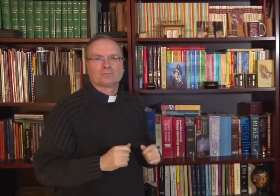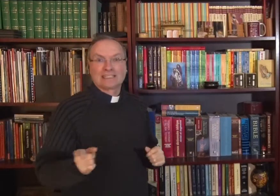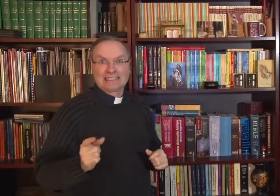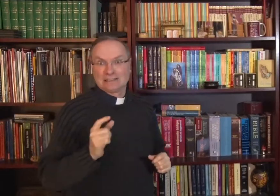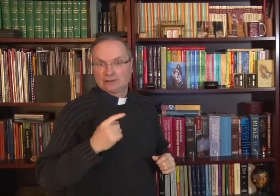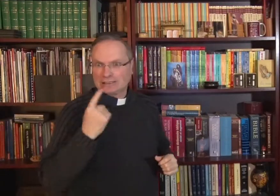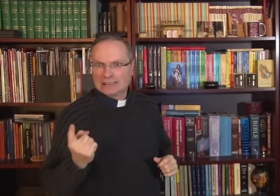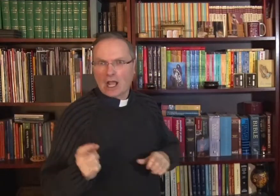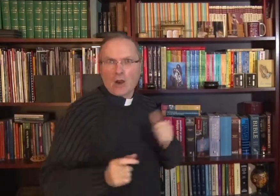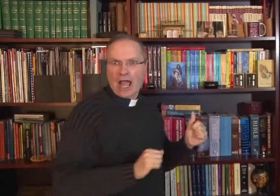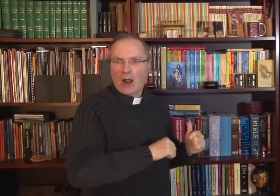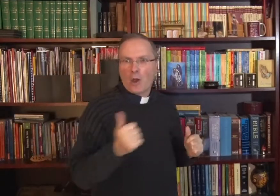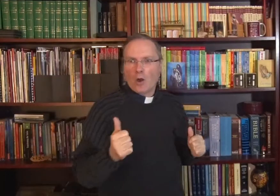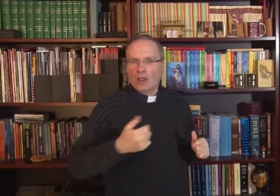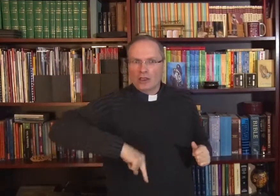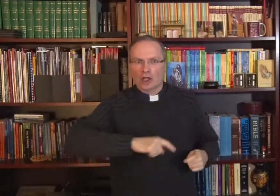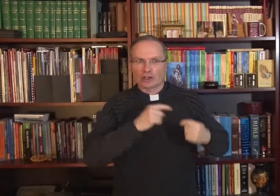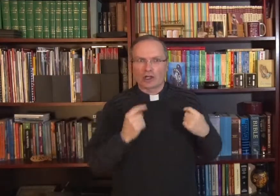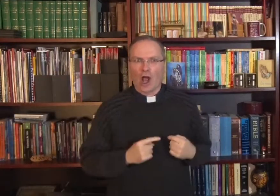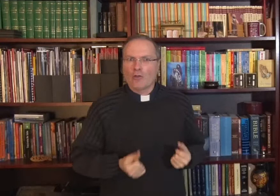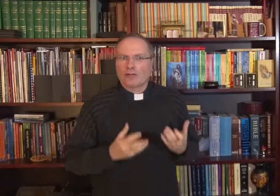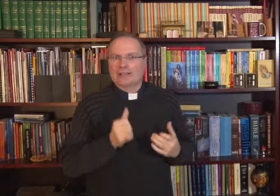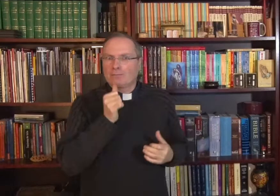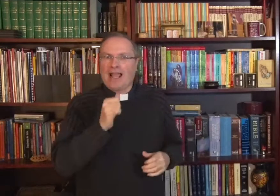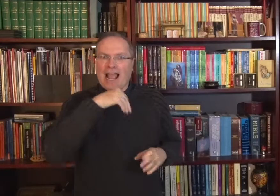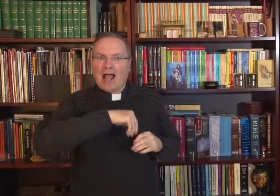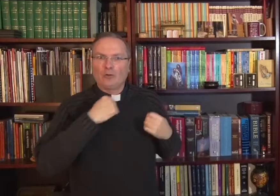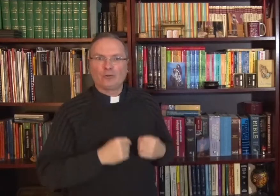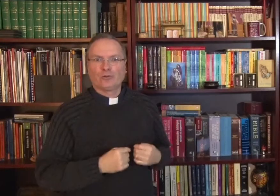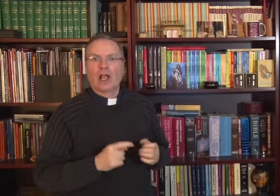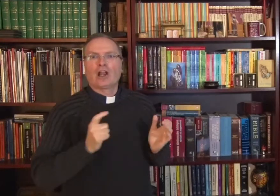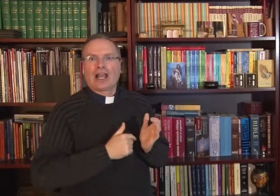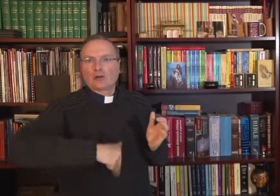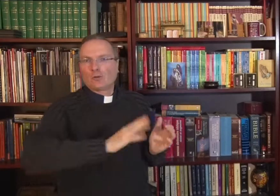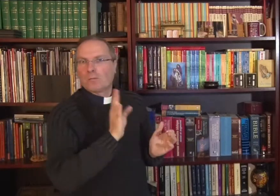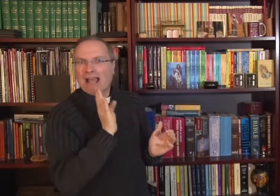Ils se dirent l’un à l’autre: «Notre cœur ne brûlait-il pas en nous lorsqu’il nous parlait